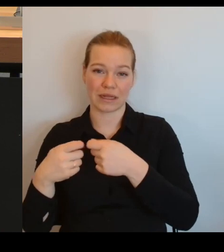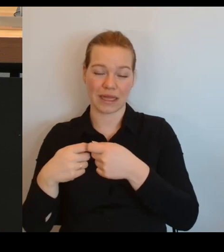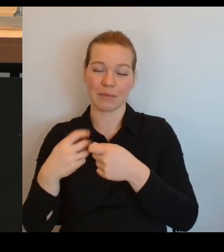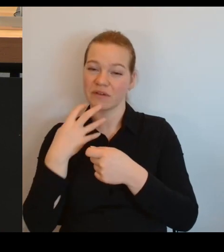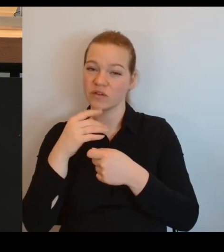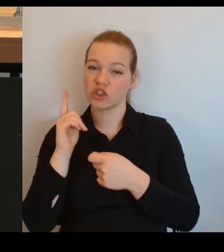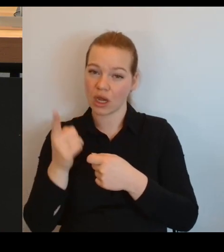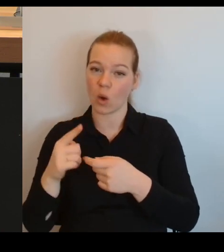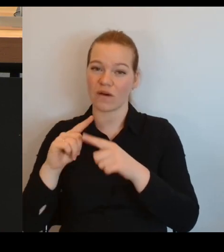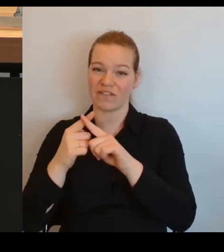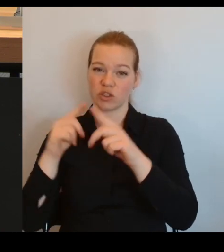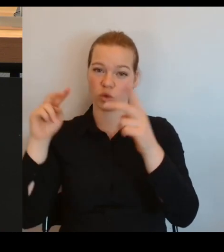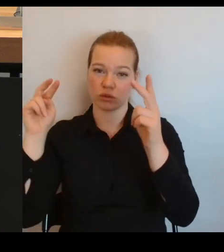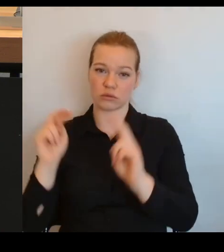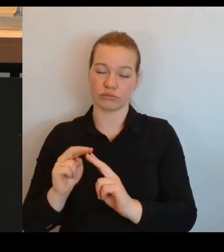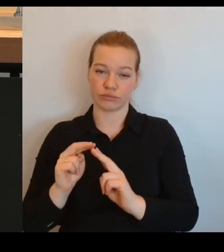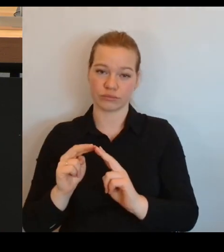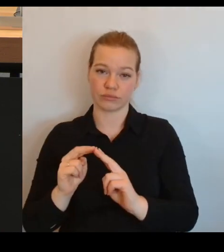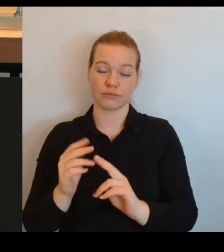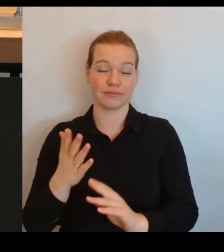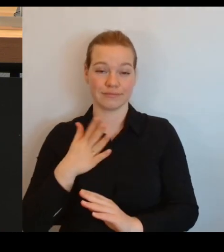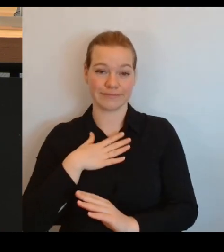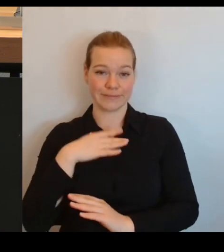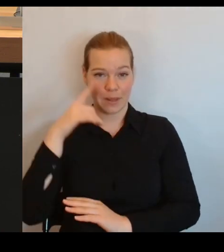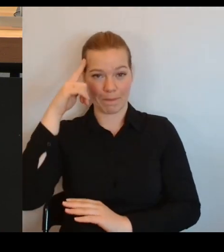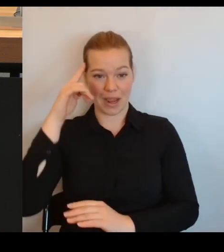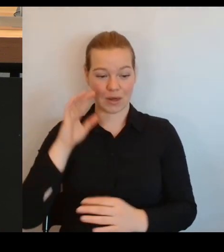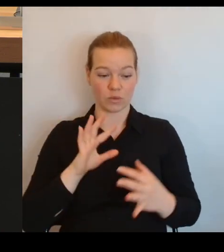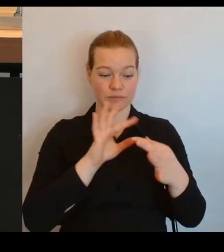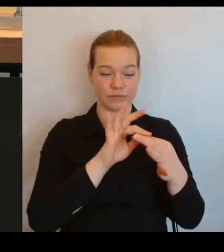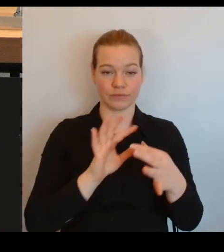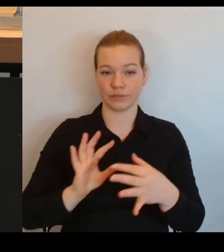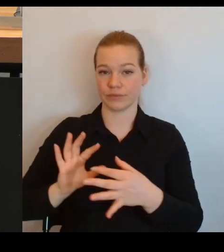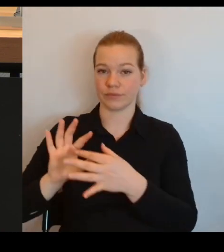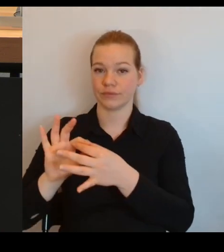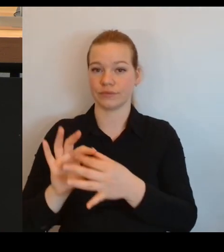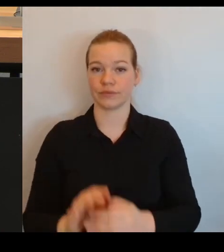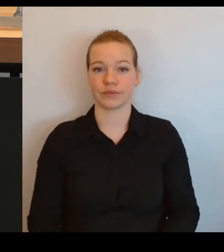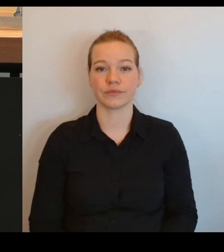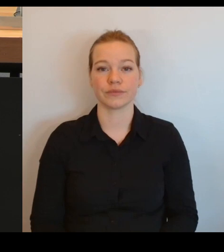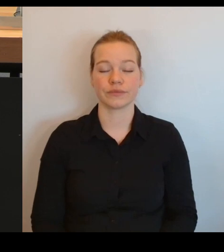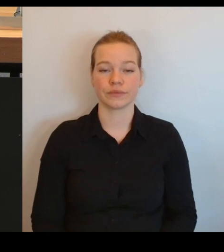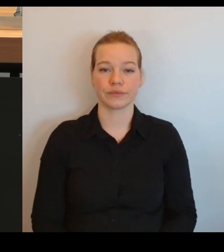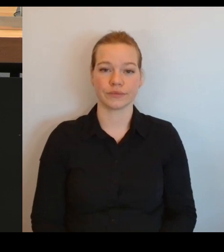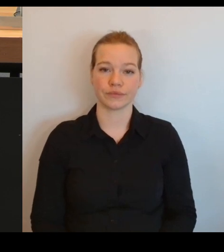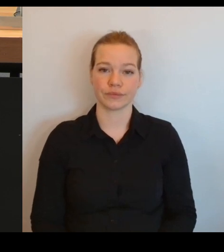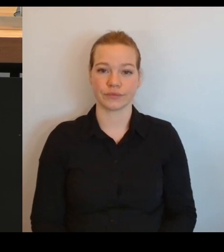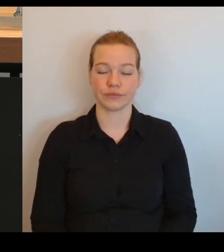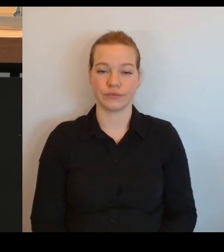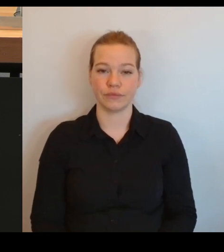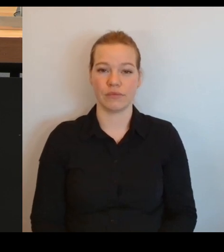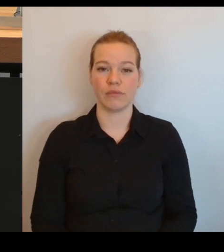Warum ist das so wichtig? Es ist für all diejenigen wichtig, die so gern von Generationengerechtigkeit sprechen.